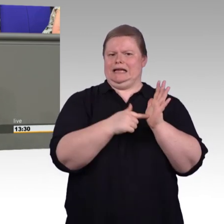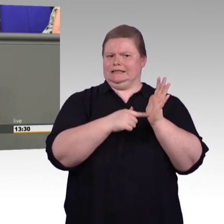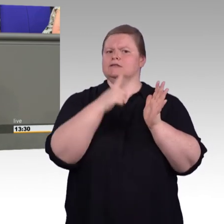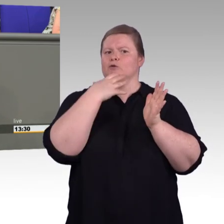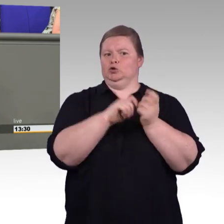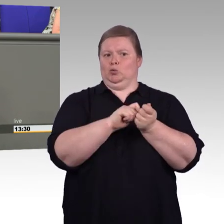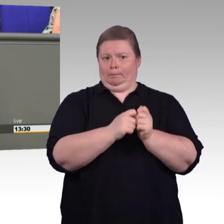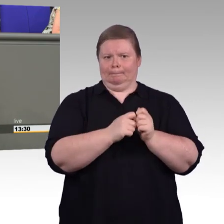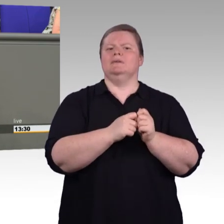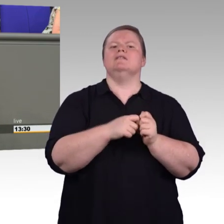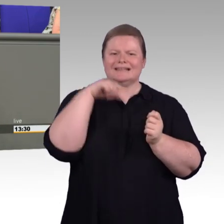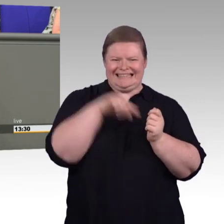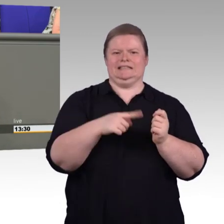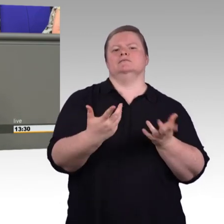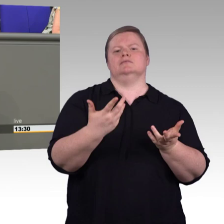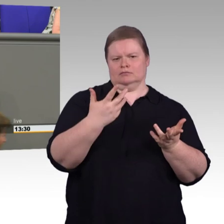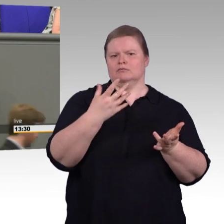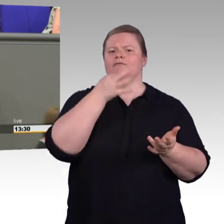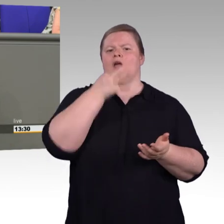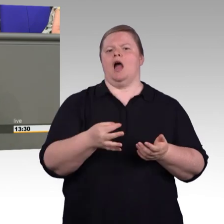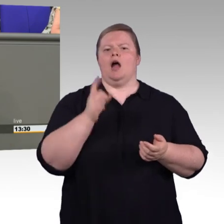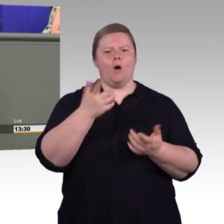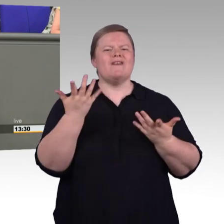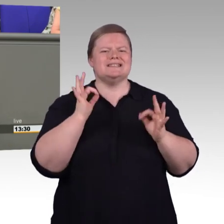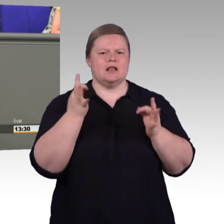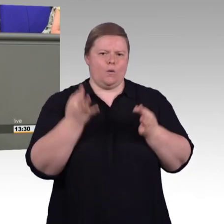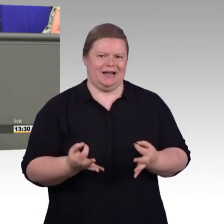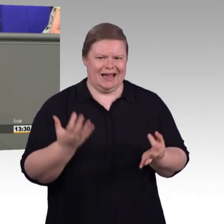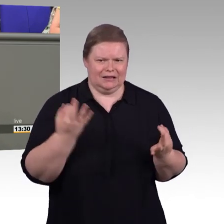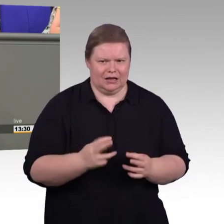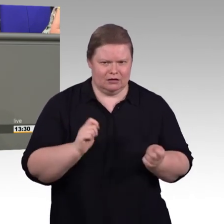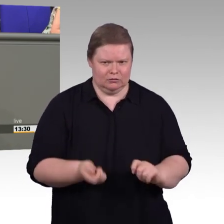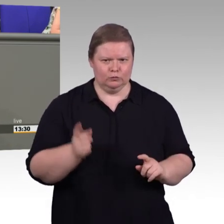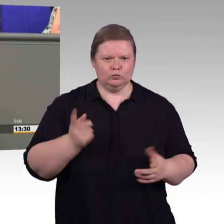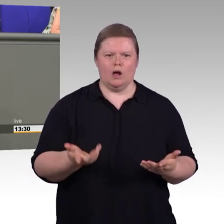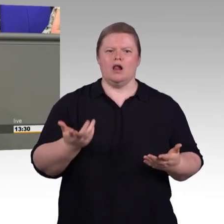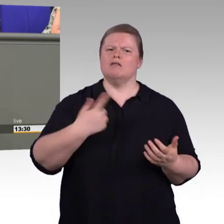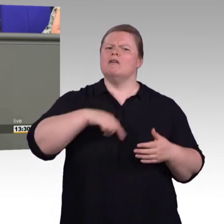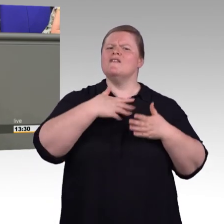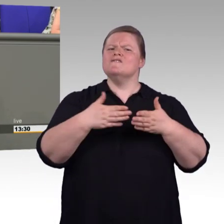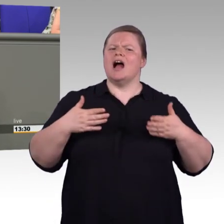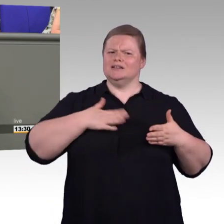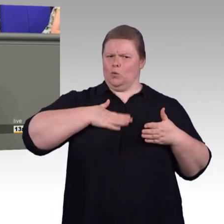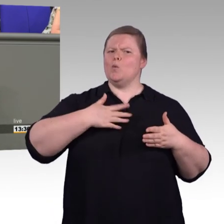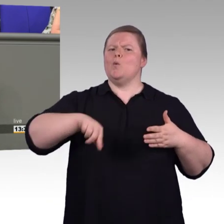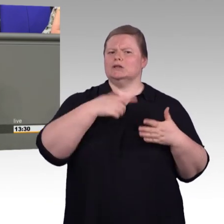Ich finde darüber kann man reden. Das muss man aber nicht in die Verfassung schreiben. Beteiligungsrechte in rechtlichen Prozessen